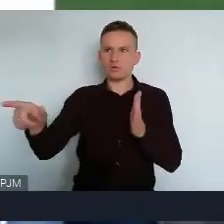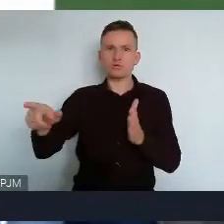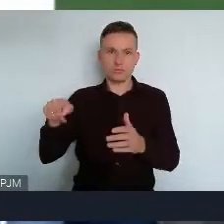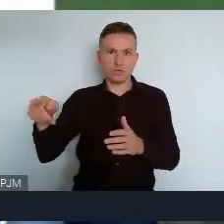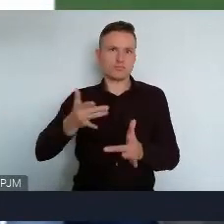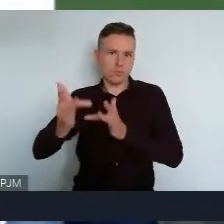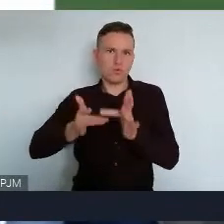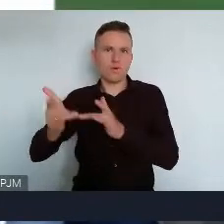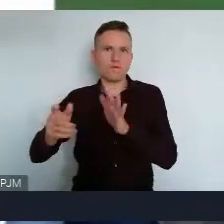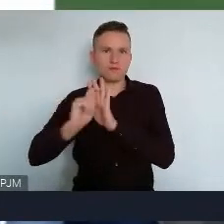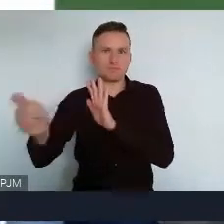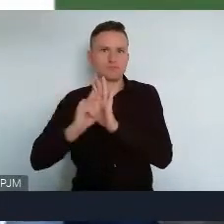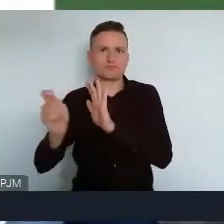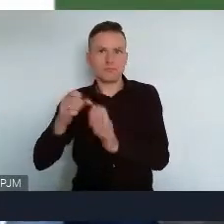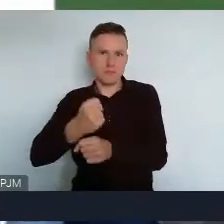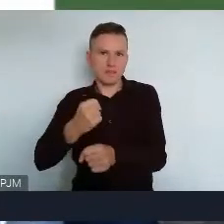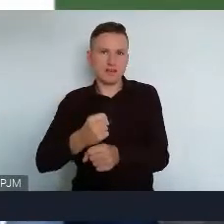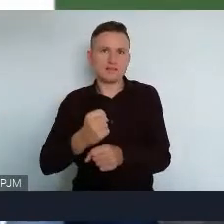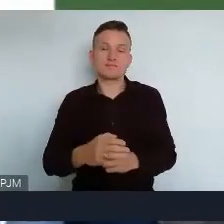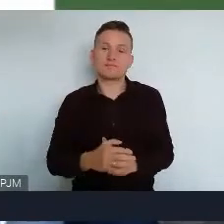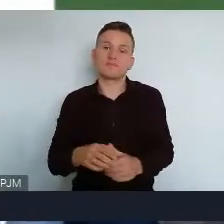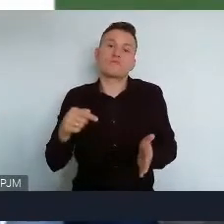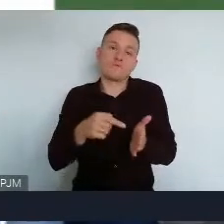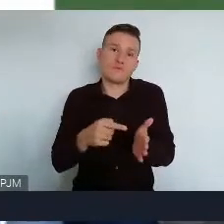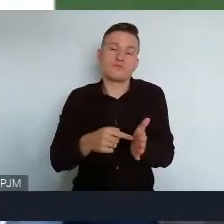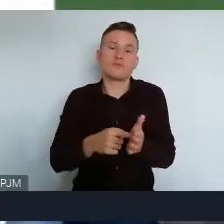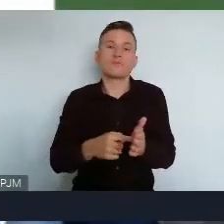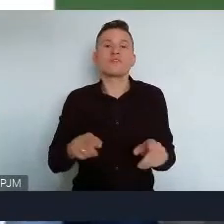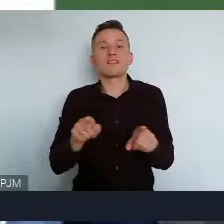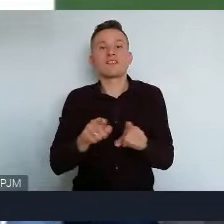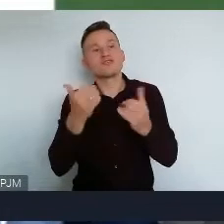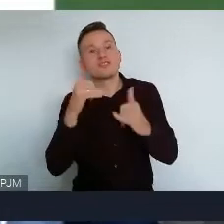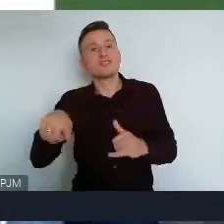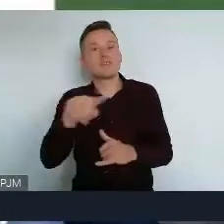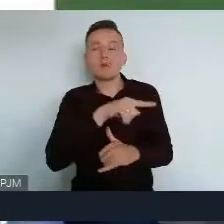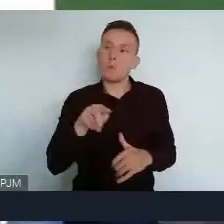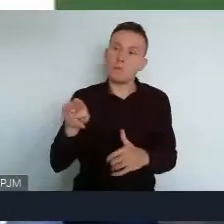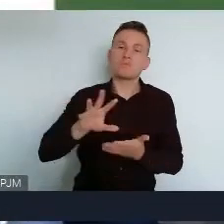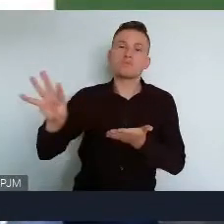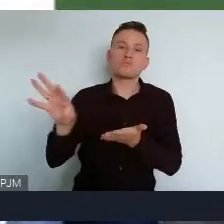co pozwala innym również uczestniczyć w tym projekcie, uczestniczymy również w wielu projektach